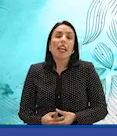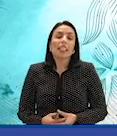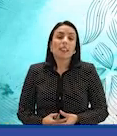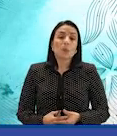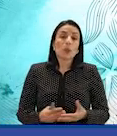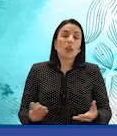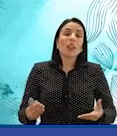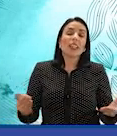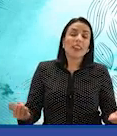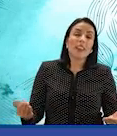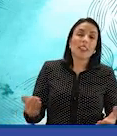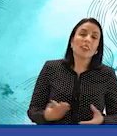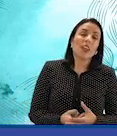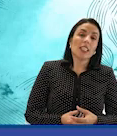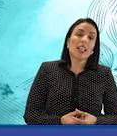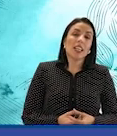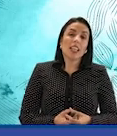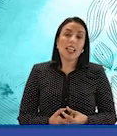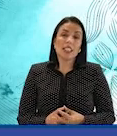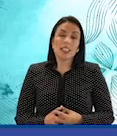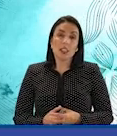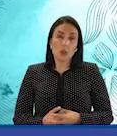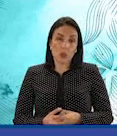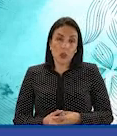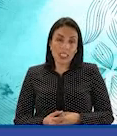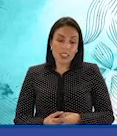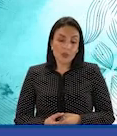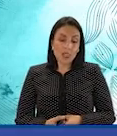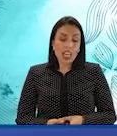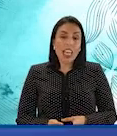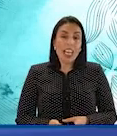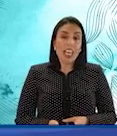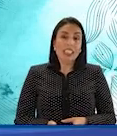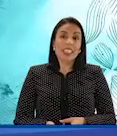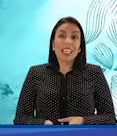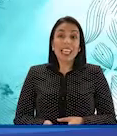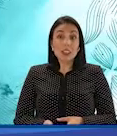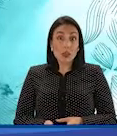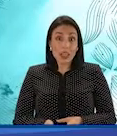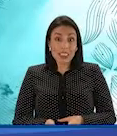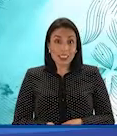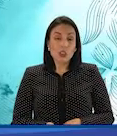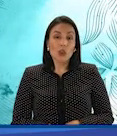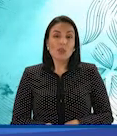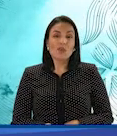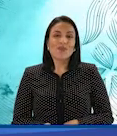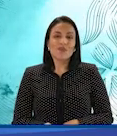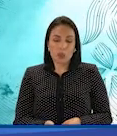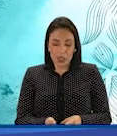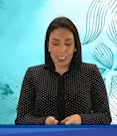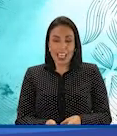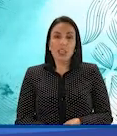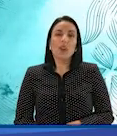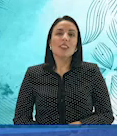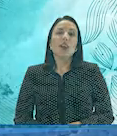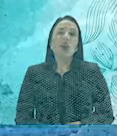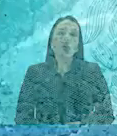plurianual que deben de realizar las instituciones. Eso es todo por el día de hoy.